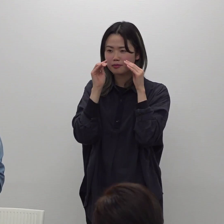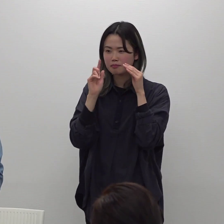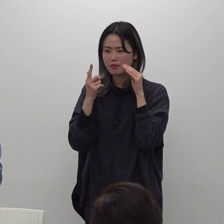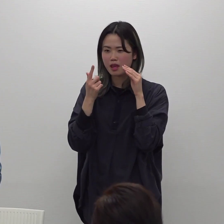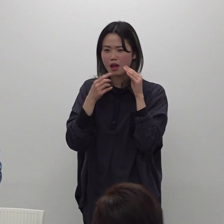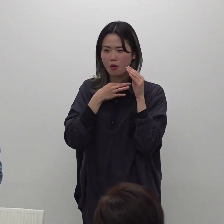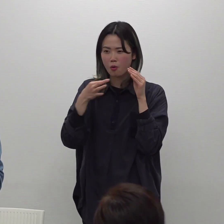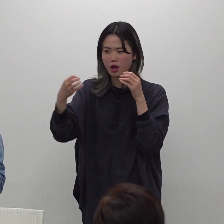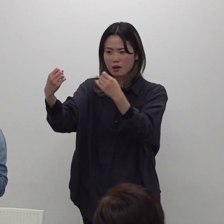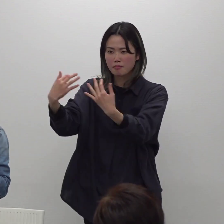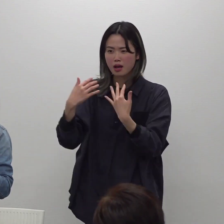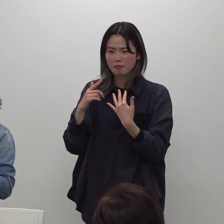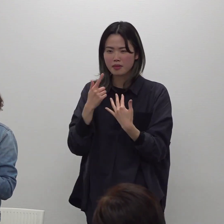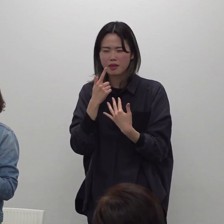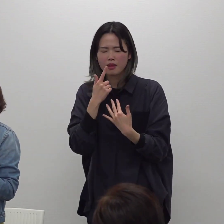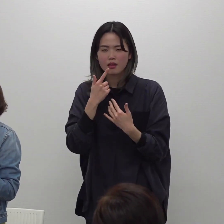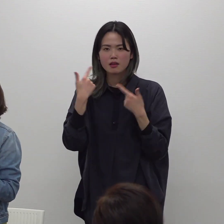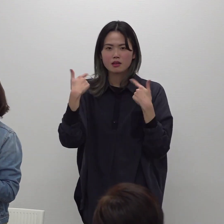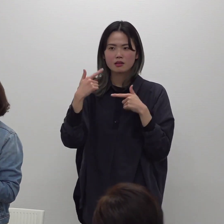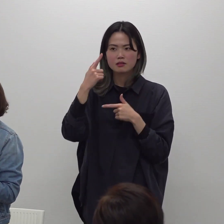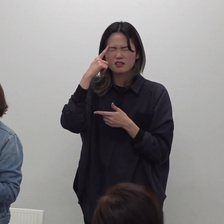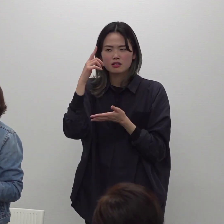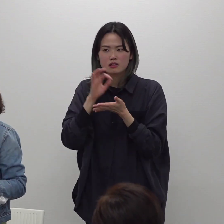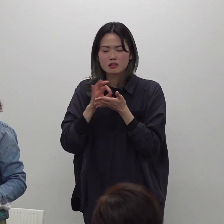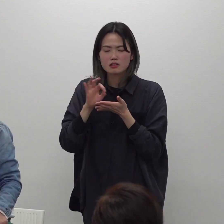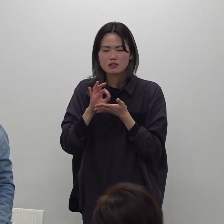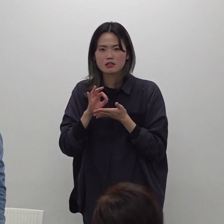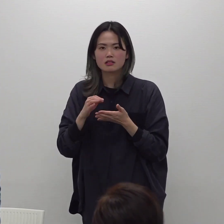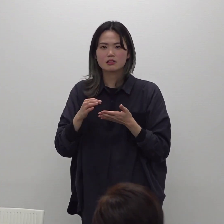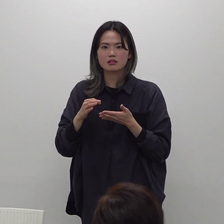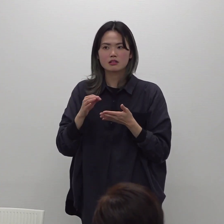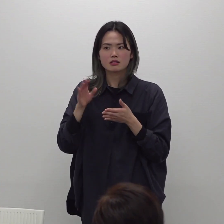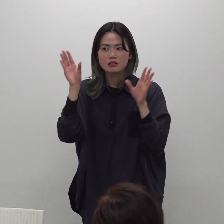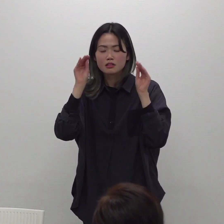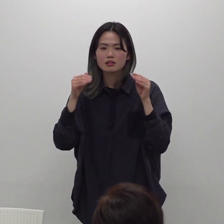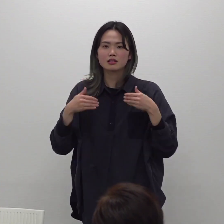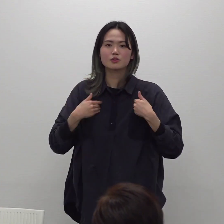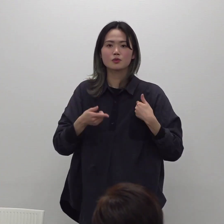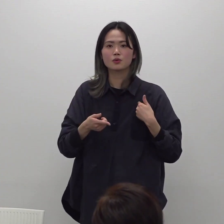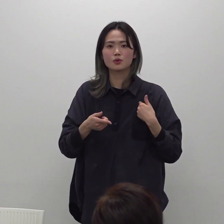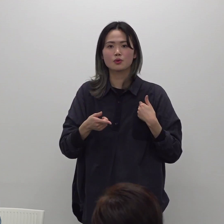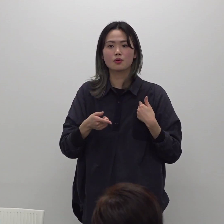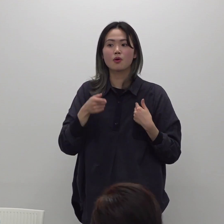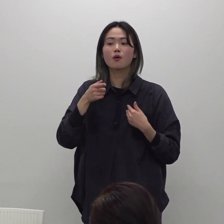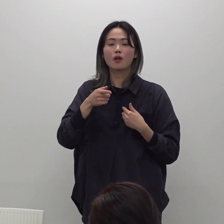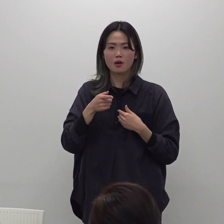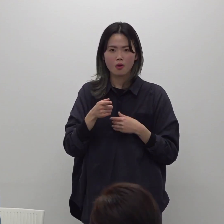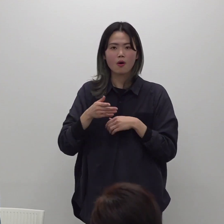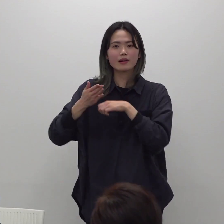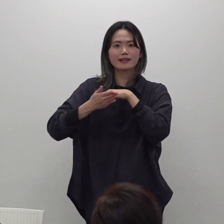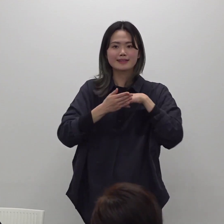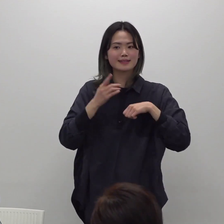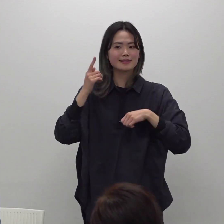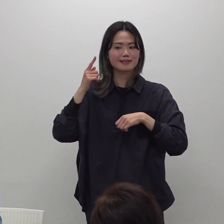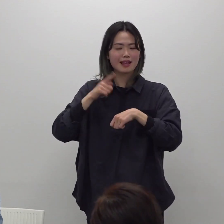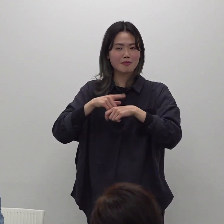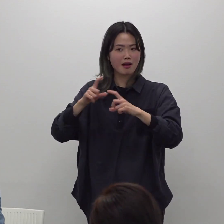いつもいつも気にかけてなければならないんですね それをキッチンタイマーをチャンプ が教えてくれることによって